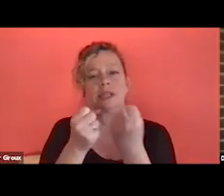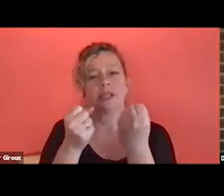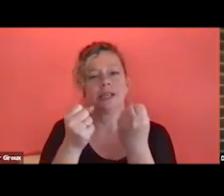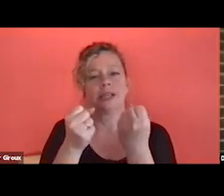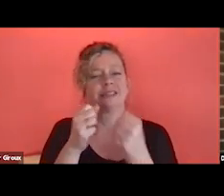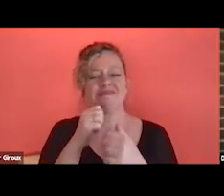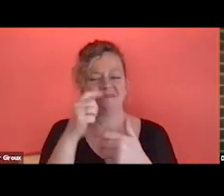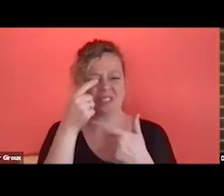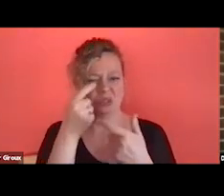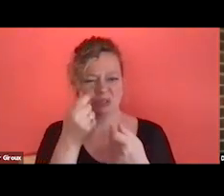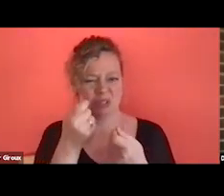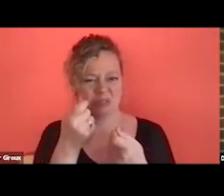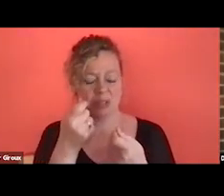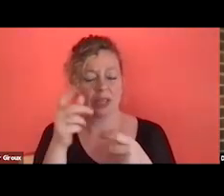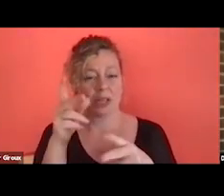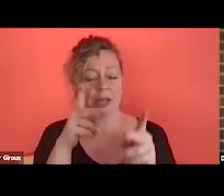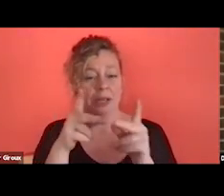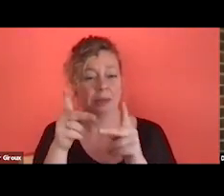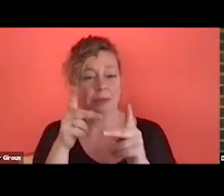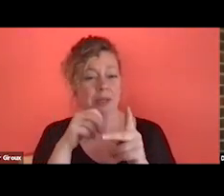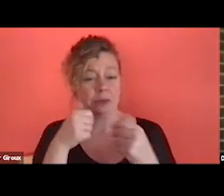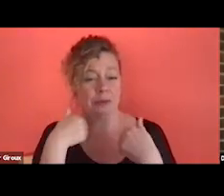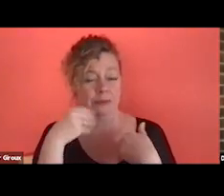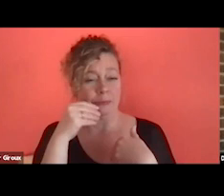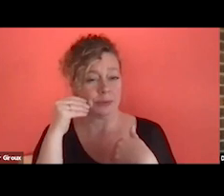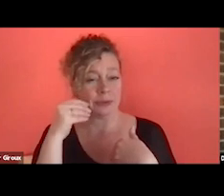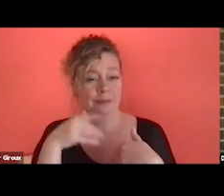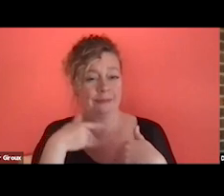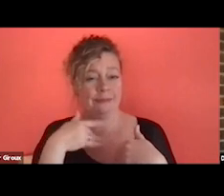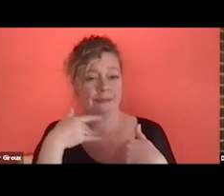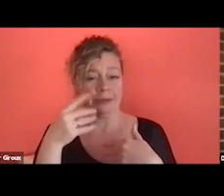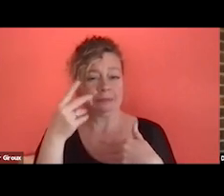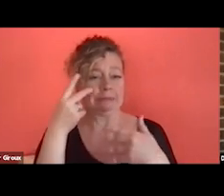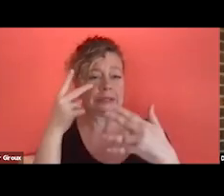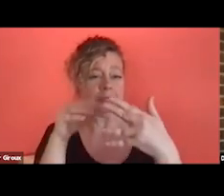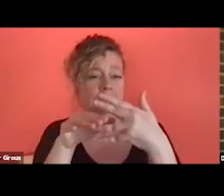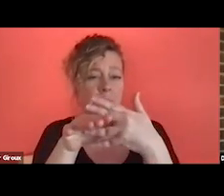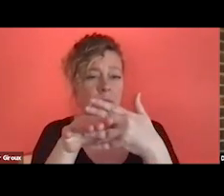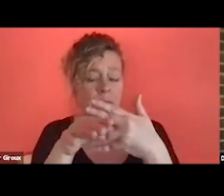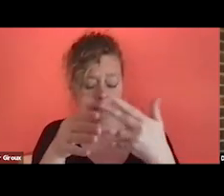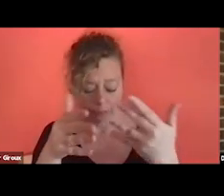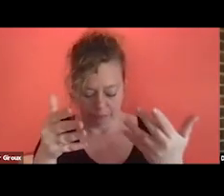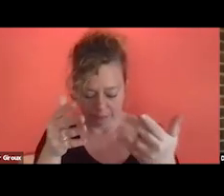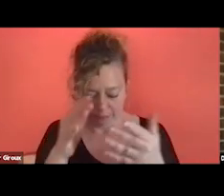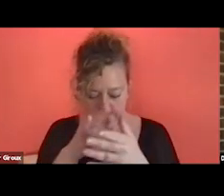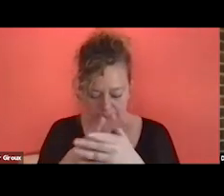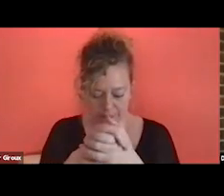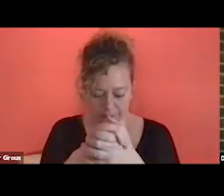y las personas sin hogar pueden esencialmente sentirse invisibles. Y esto es algo que combatimos todos los días ahora.